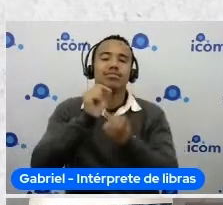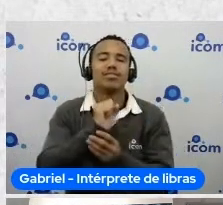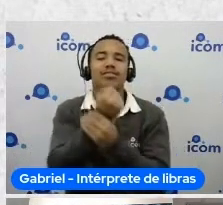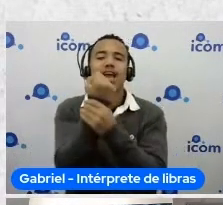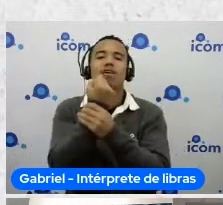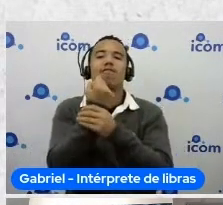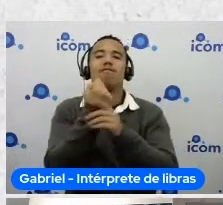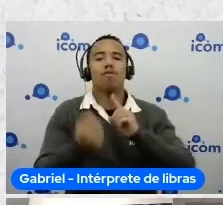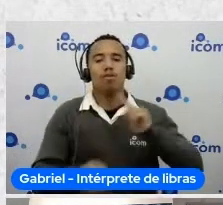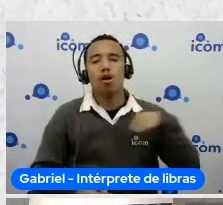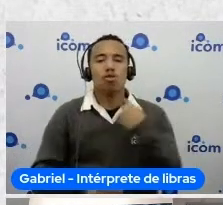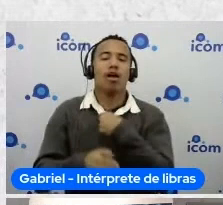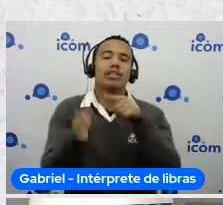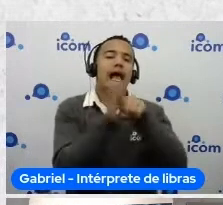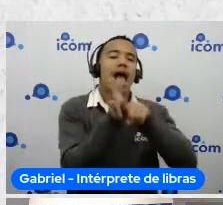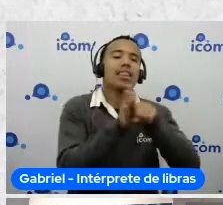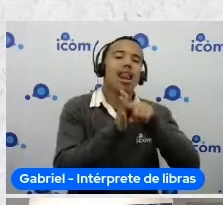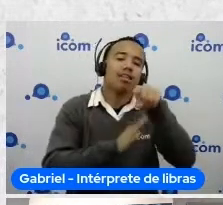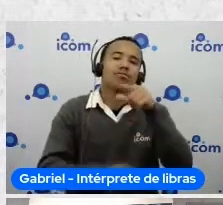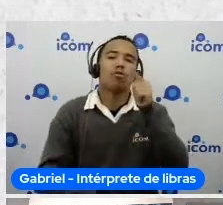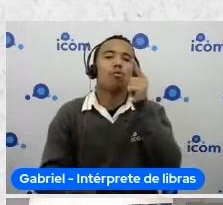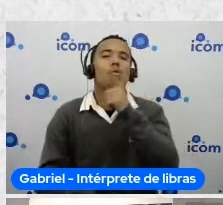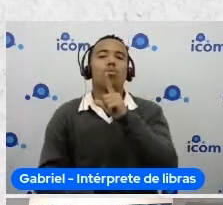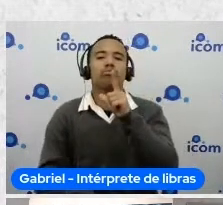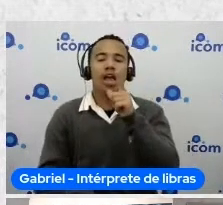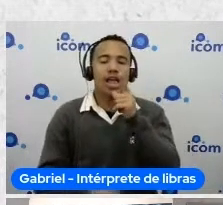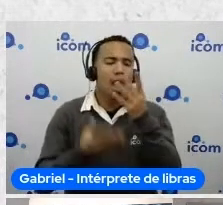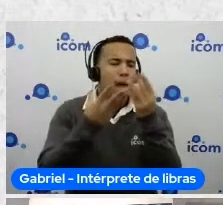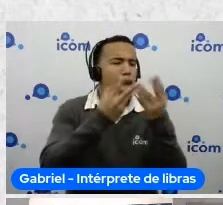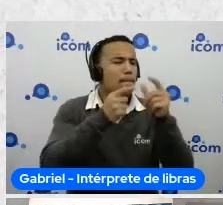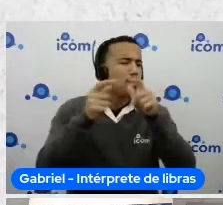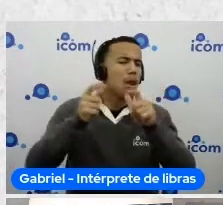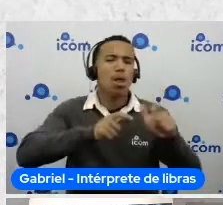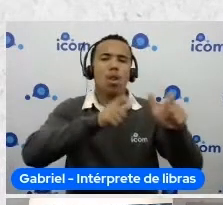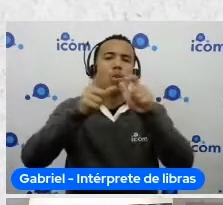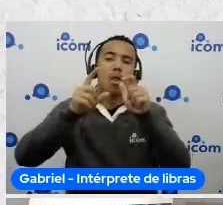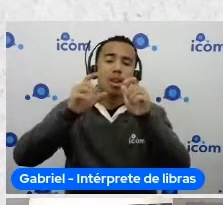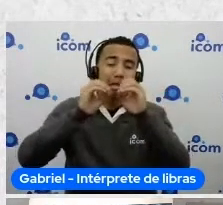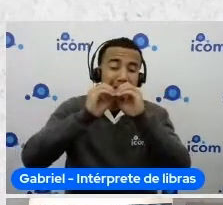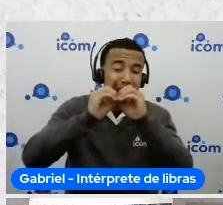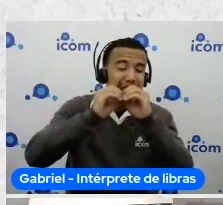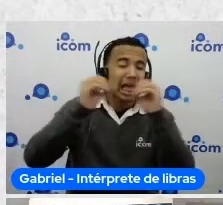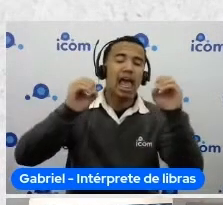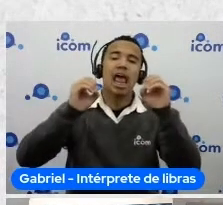para os nossos analistas, onde conseguimos em muitos pontos, zerar a interação Homem-Máquina,